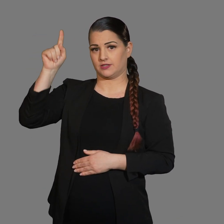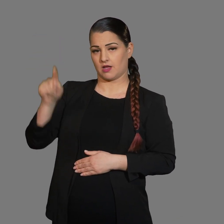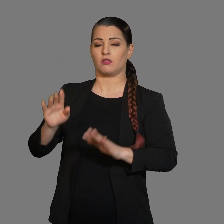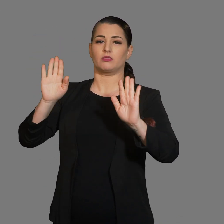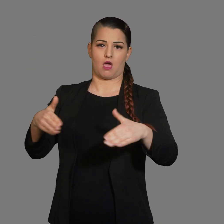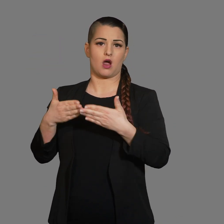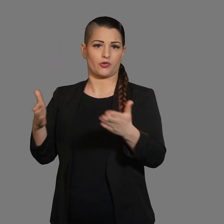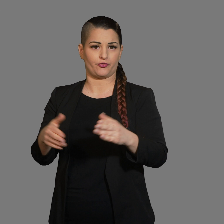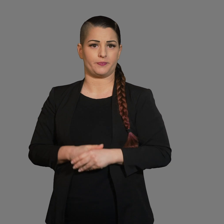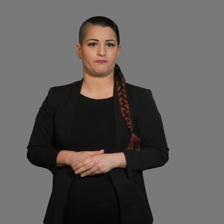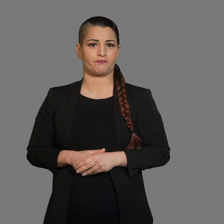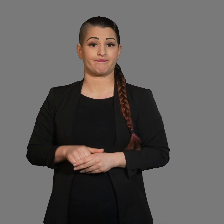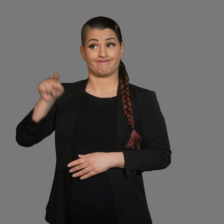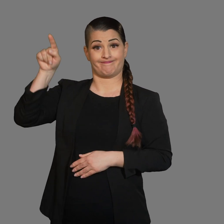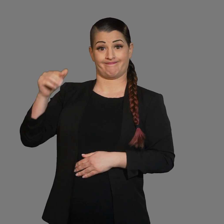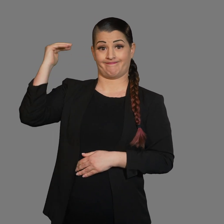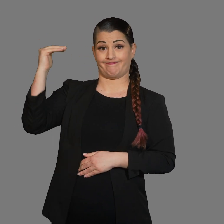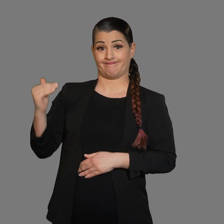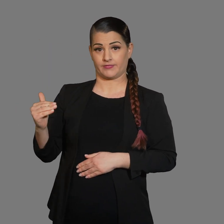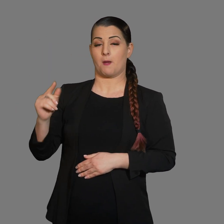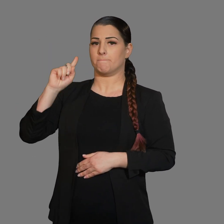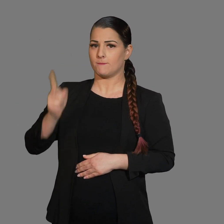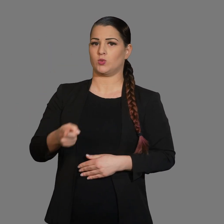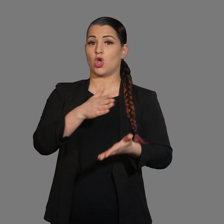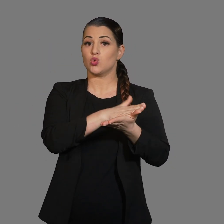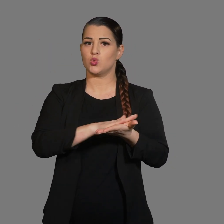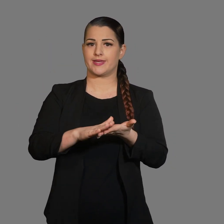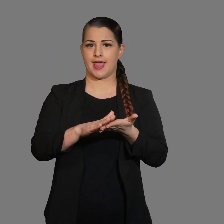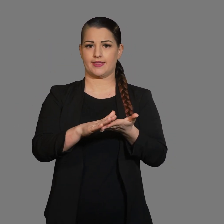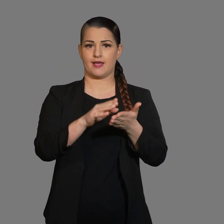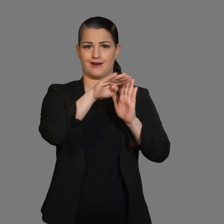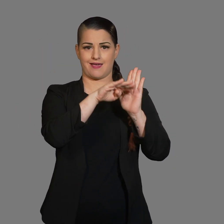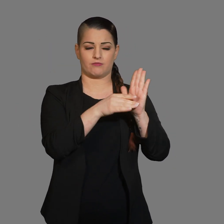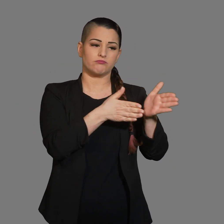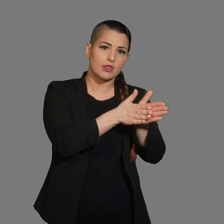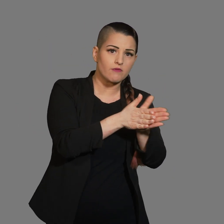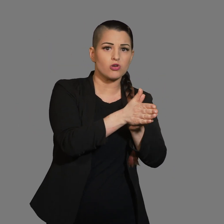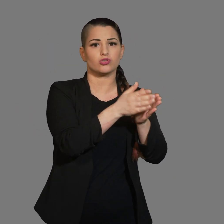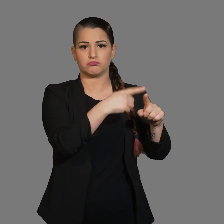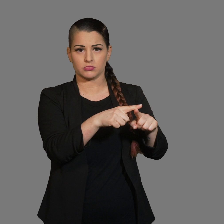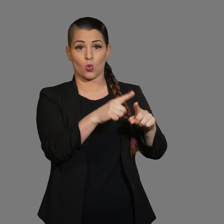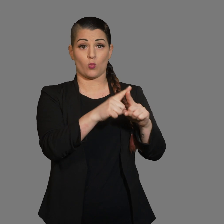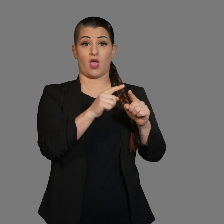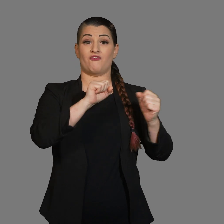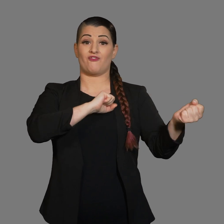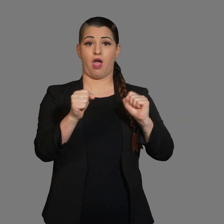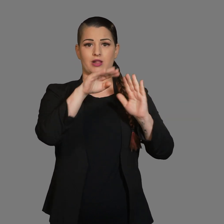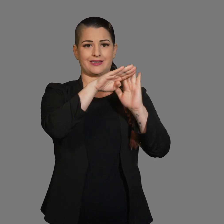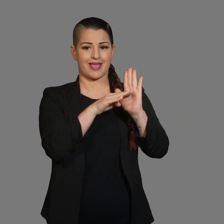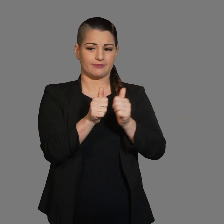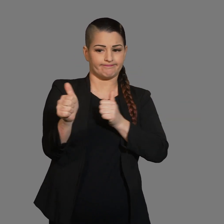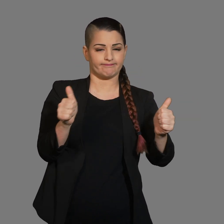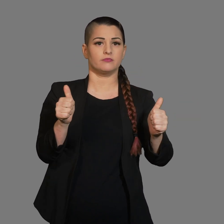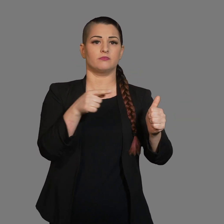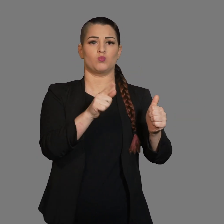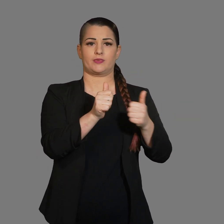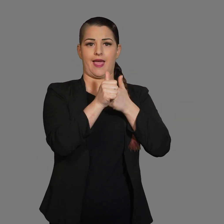Diese Einrichtungen müssen die Hygiene- und Verhaltensregeln einhalten.